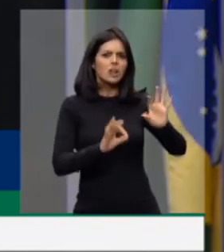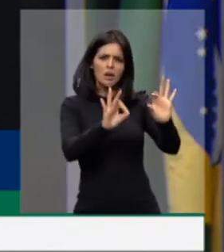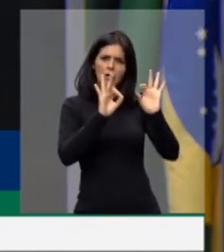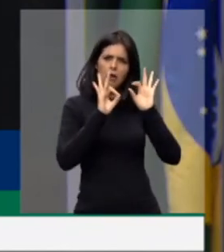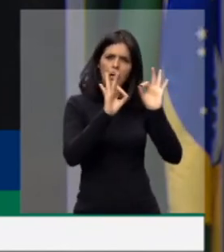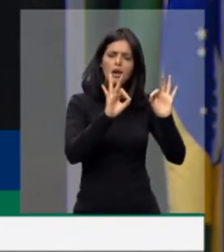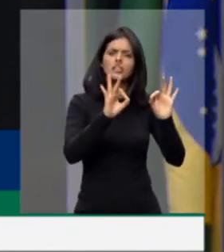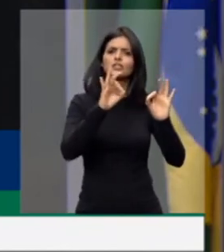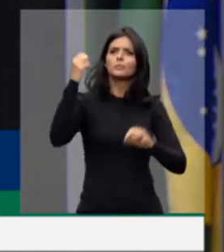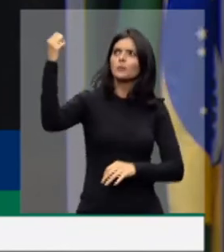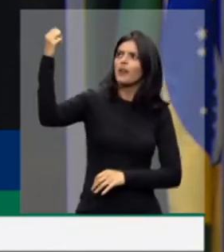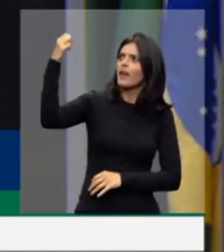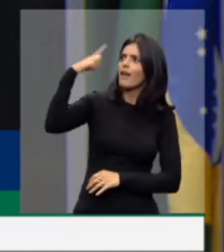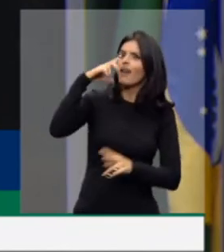NORDESTE SE TRANSFORMOU NUMA EXCELÊNCIA EM PRODUÇÃO DE